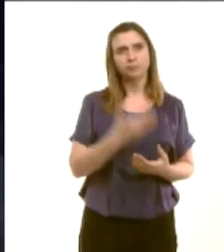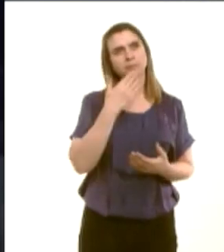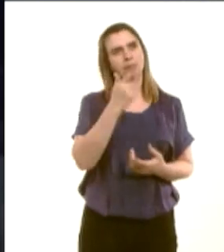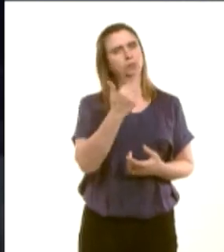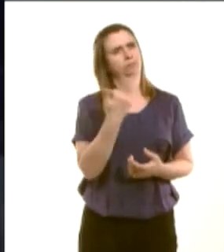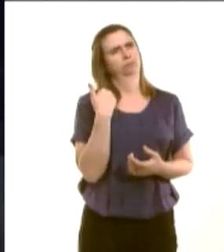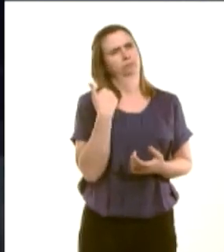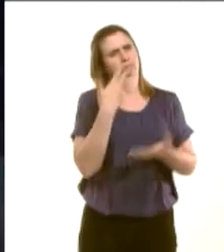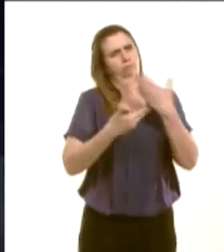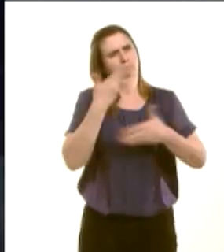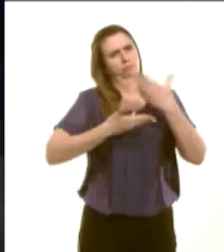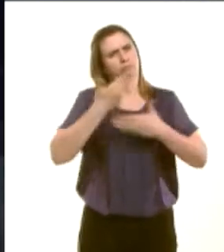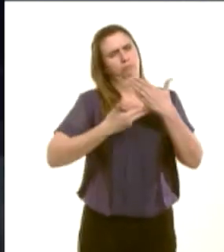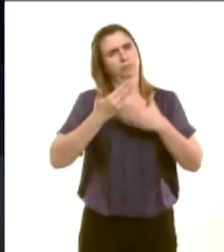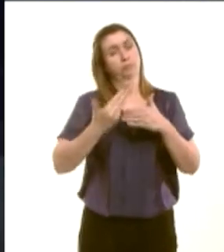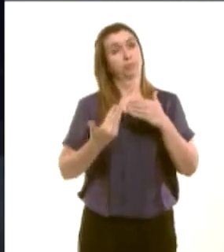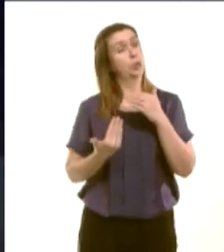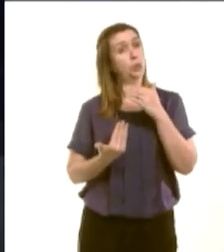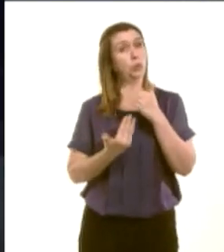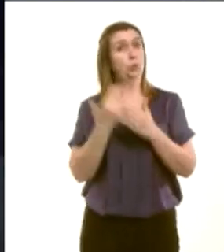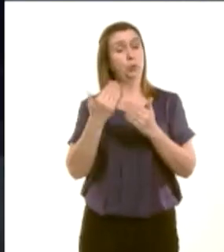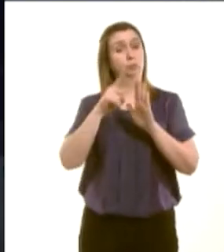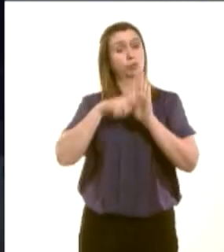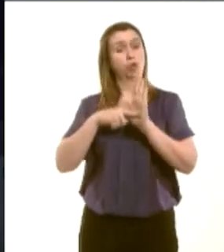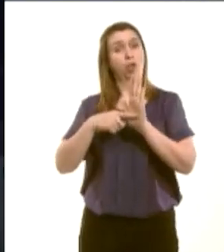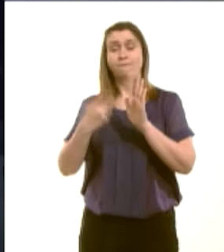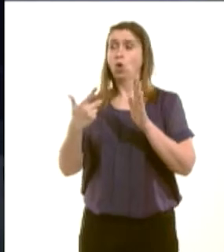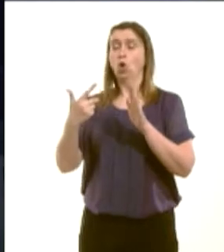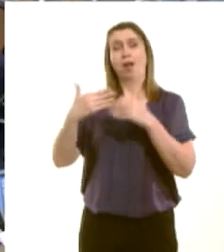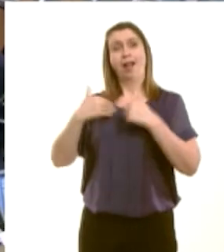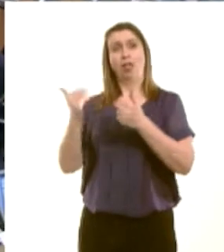ar brotocol newydd ar gyfer gwasanaethau iechyd trawsffiniol rhwng Cymru a Lloegr? OAQ(4)2204(FM)